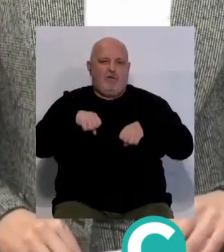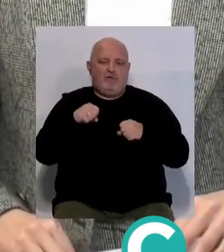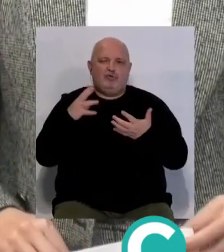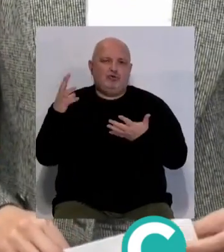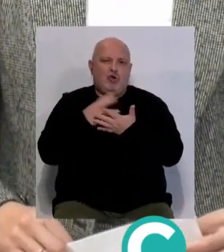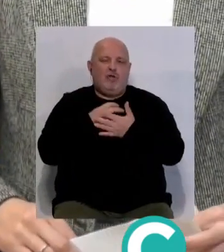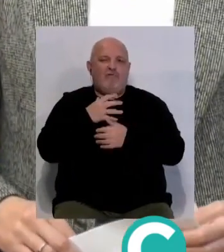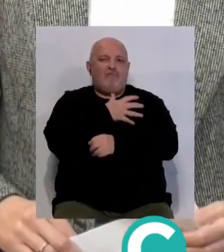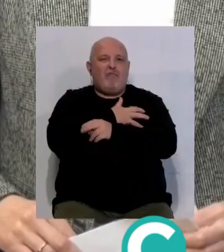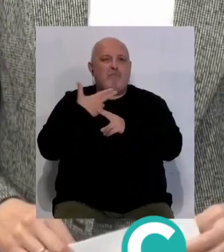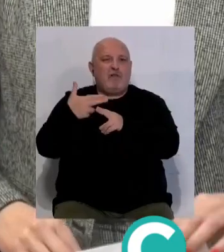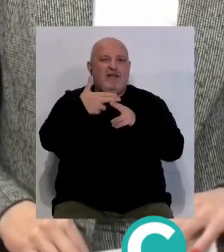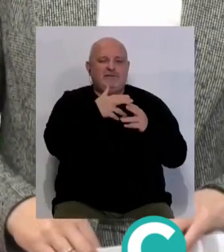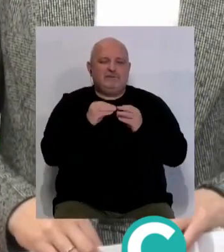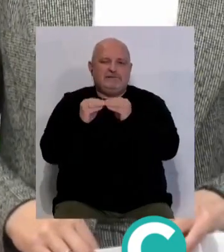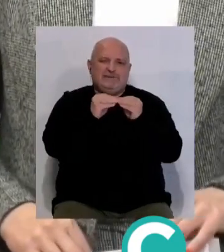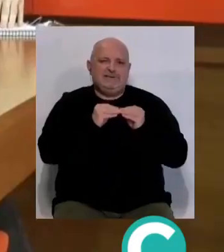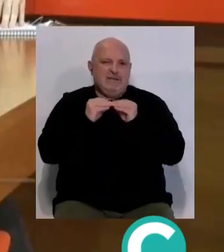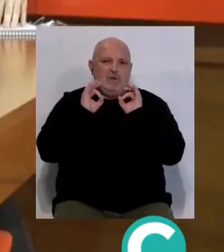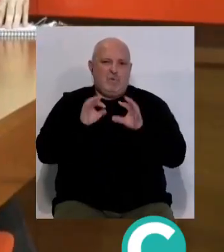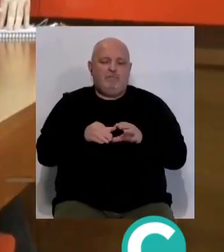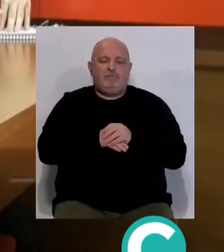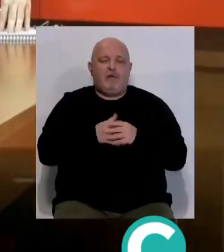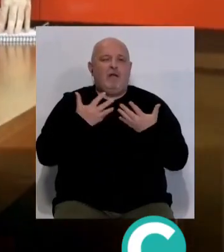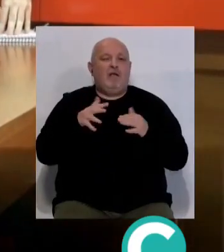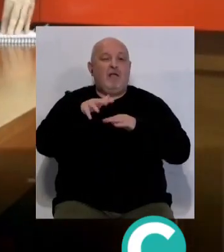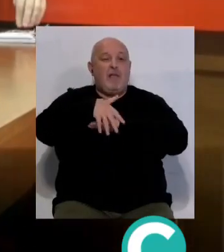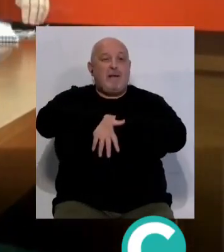las fuerzas políticas para trabajar conjuntamente actualmente los embalses de la provincia se